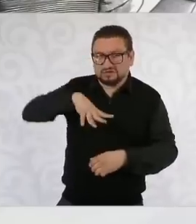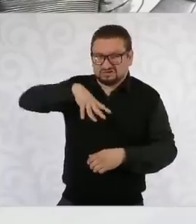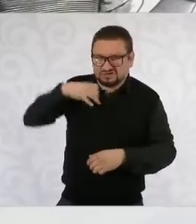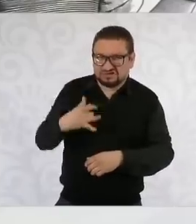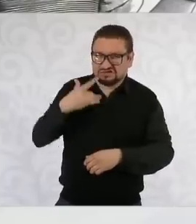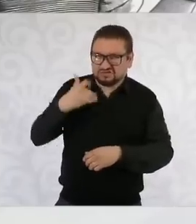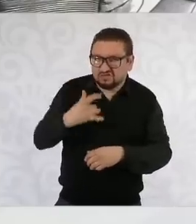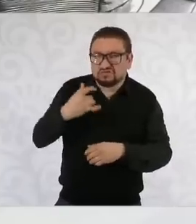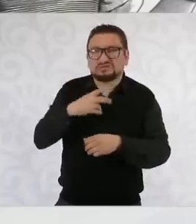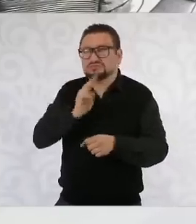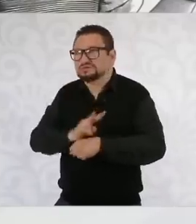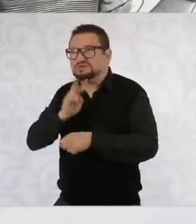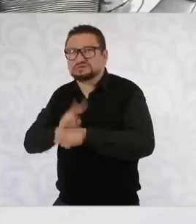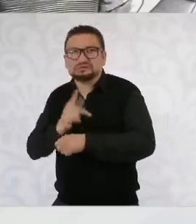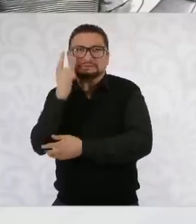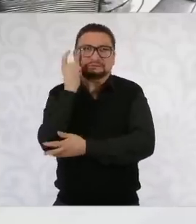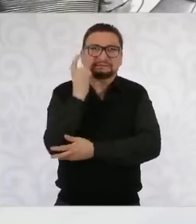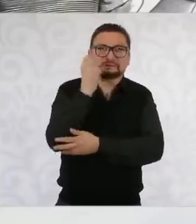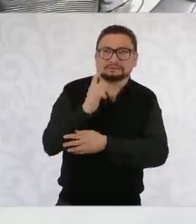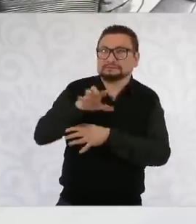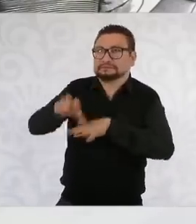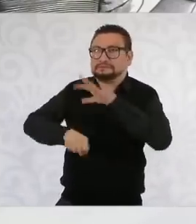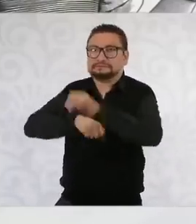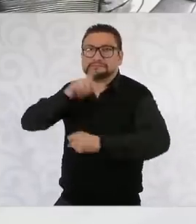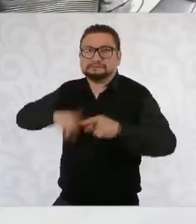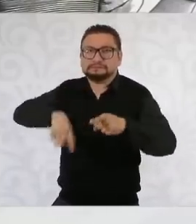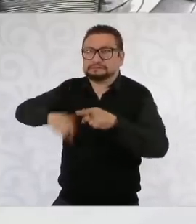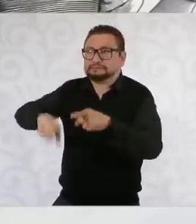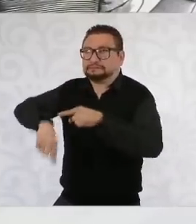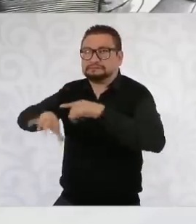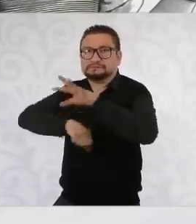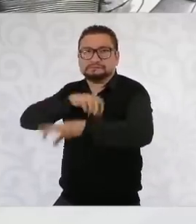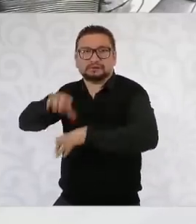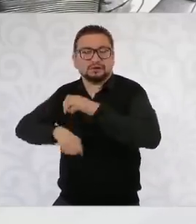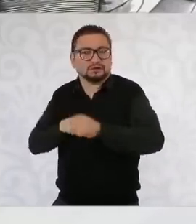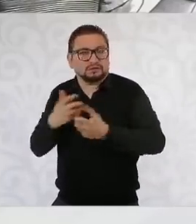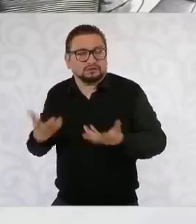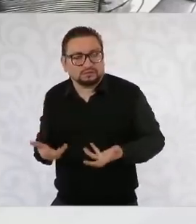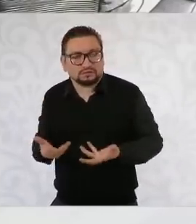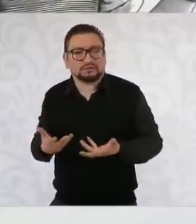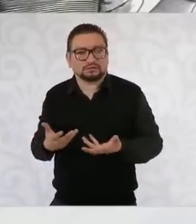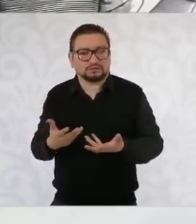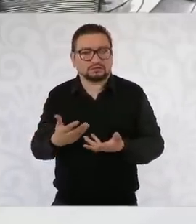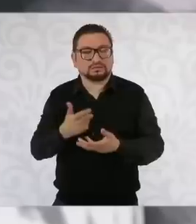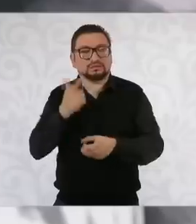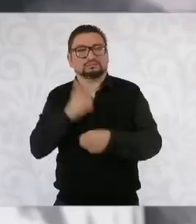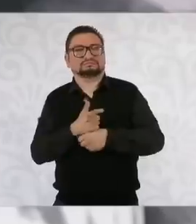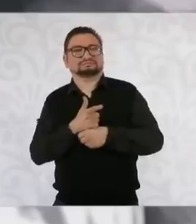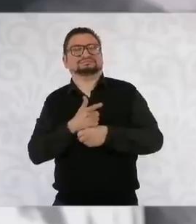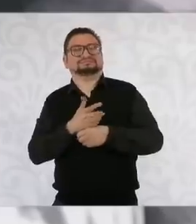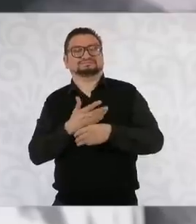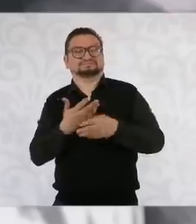seguimiento a las armas que estamos deteniendo aquí se encuentra con un tope dentro del